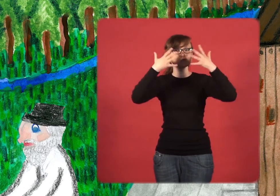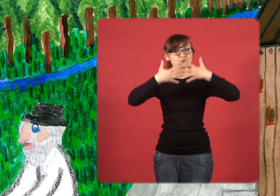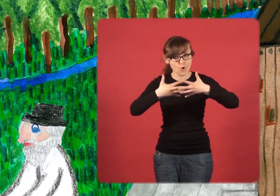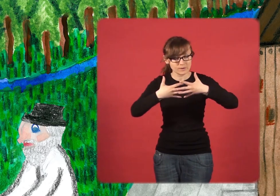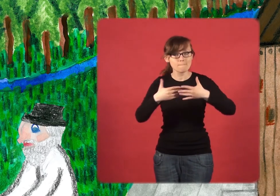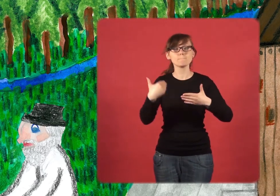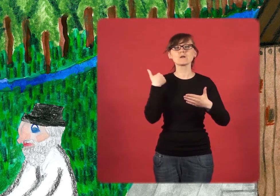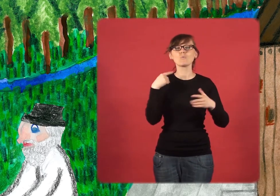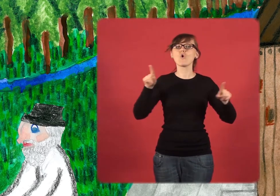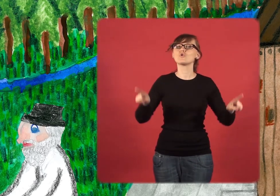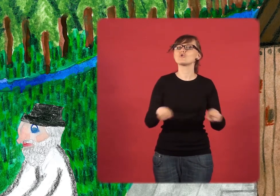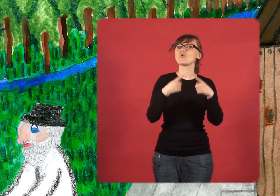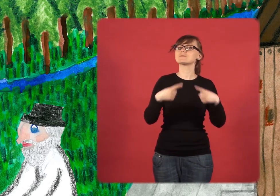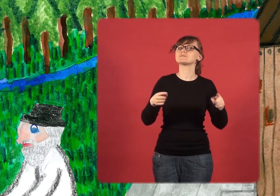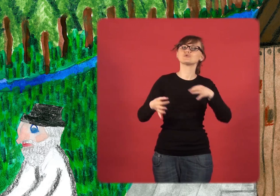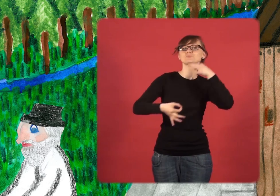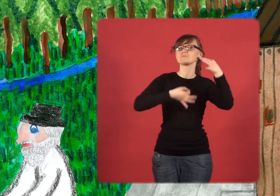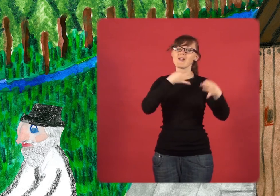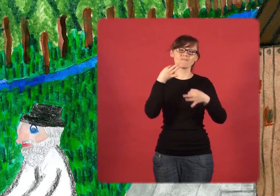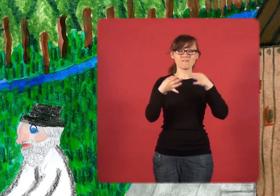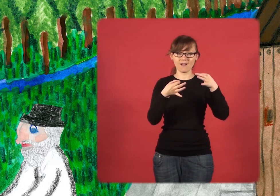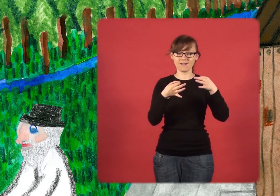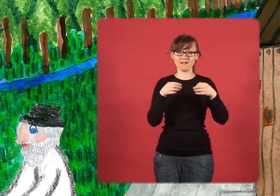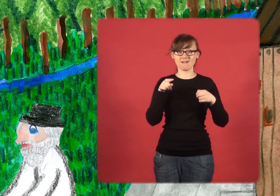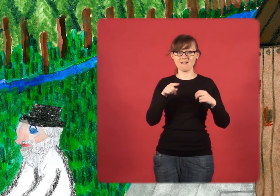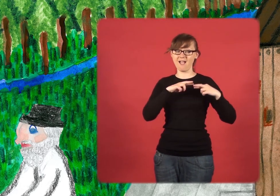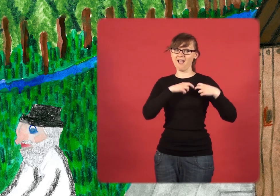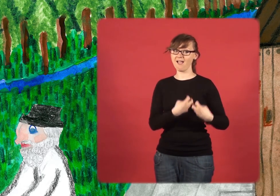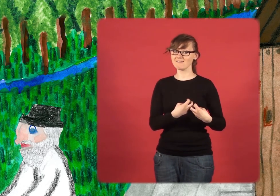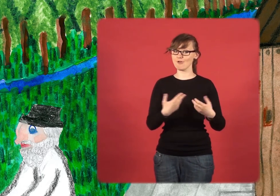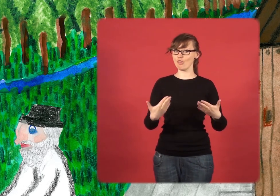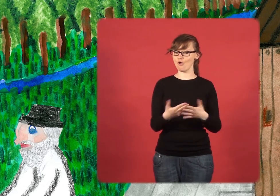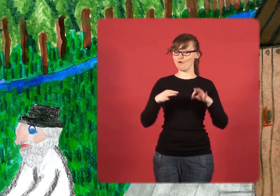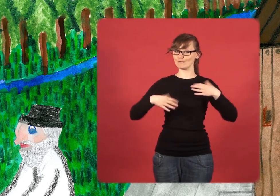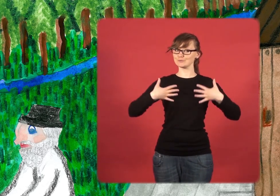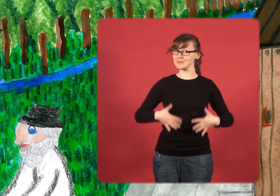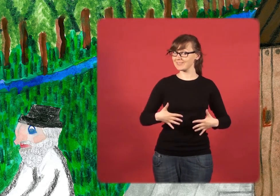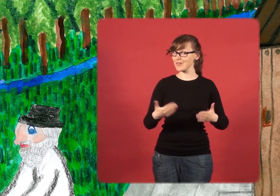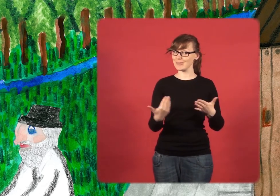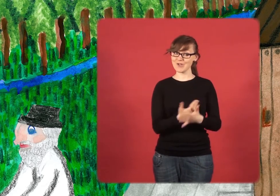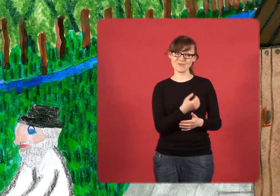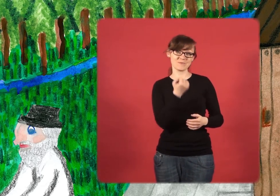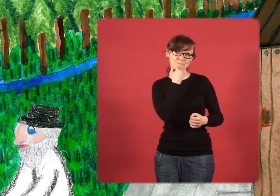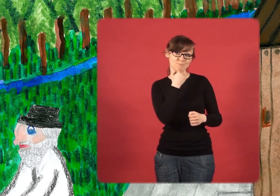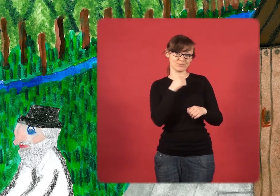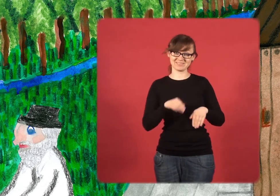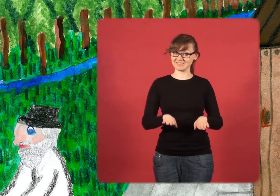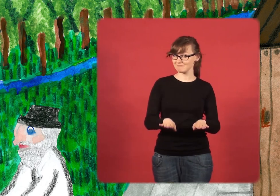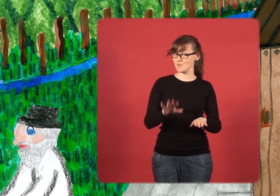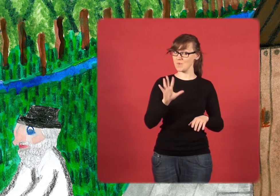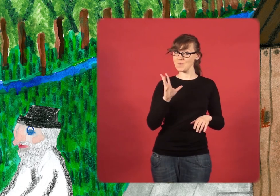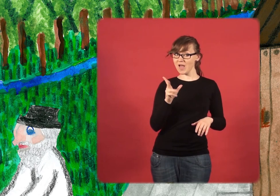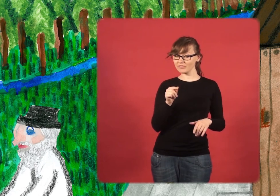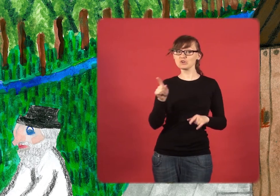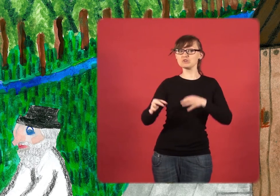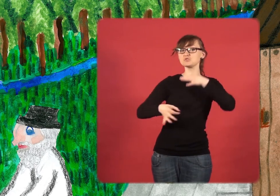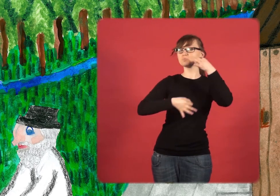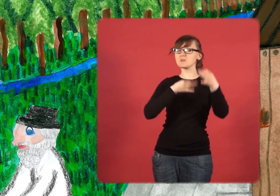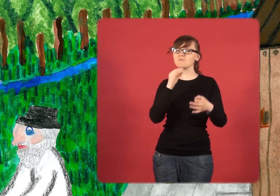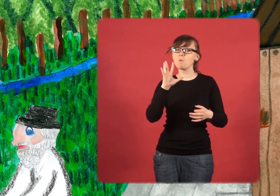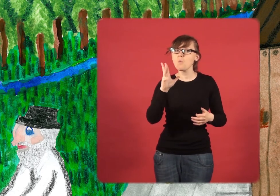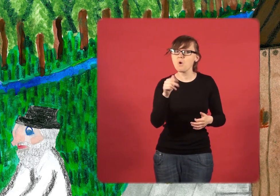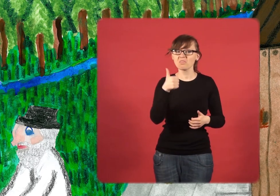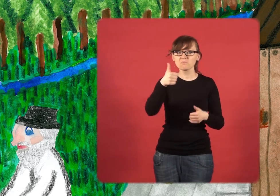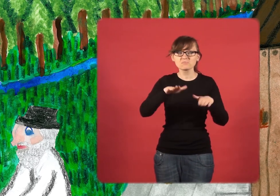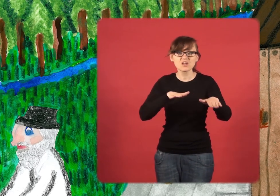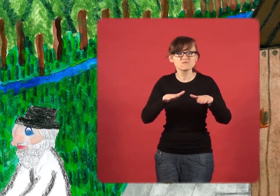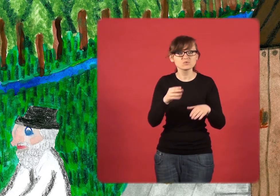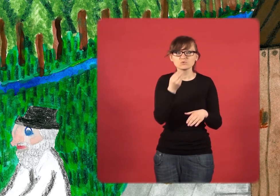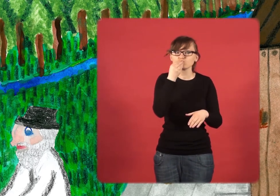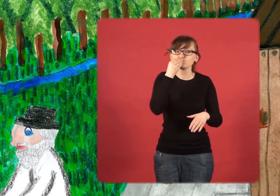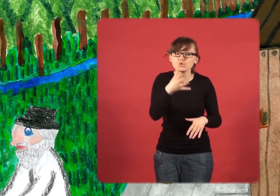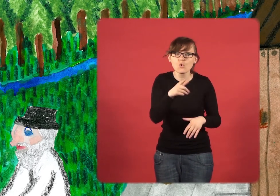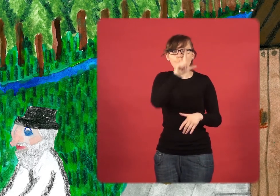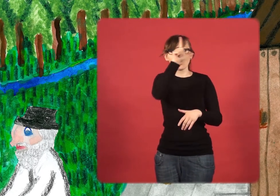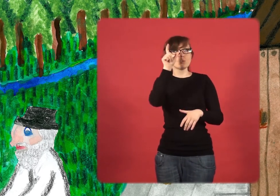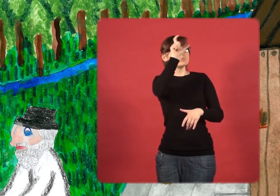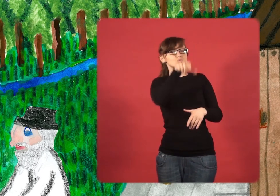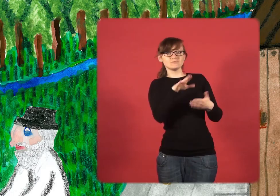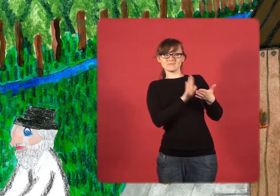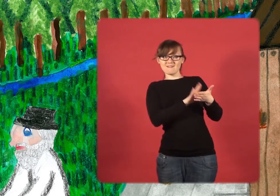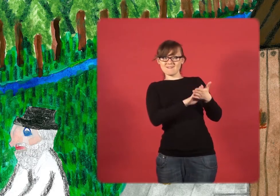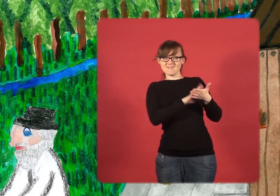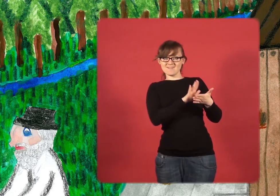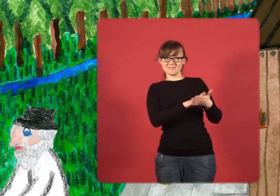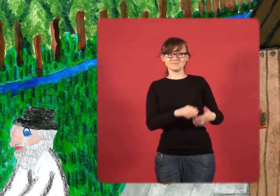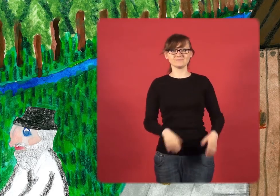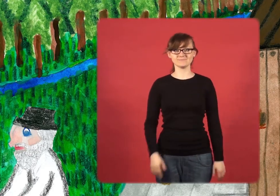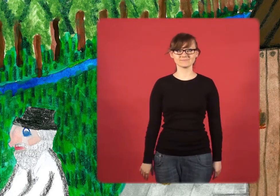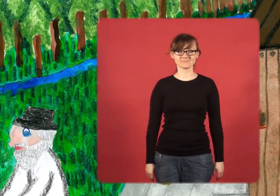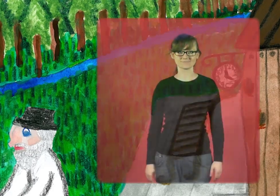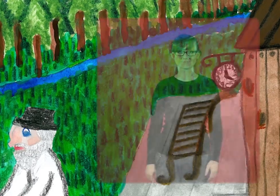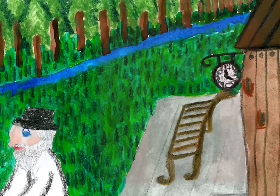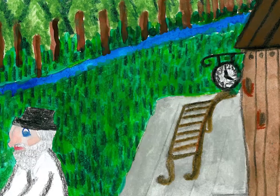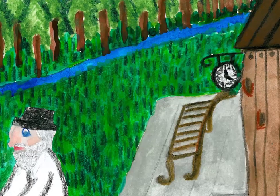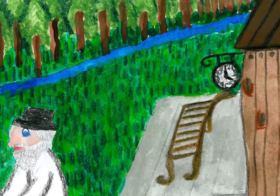Wieczorem odbył się koncert. Był wielkim sukcesem, wszyscy uczniowie dobrze się spisali, ale gwiazdą wieczoru była Ania